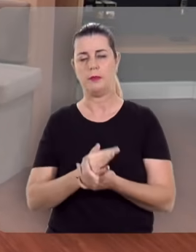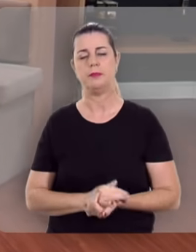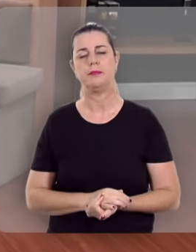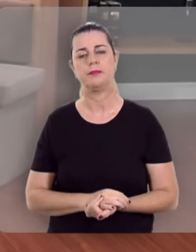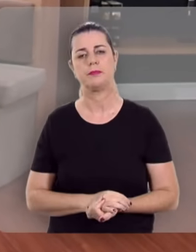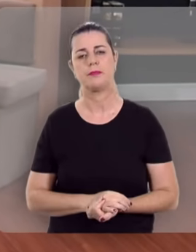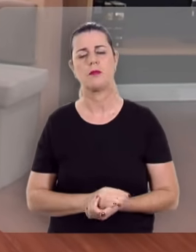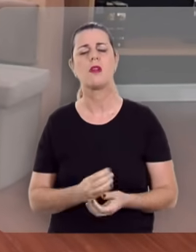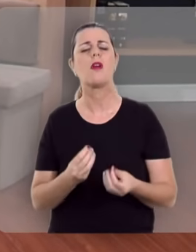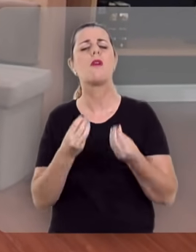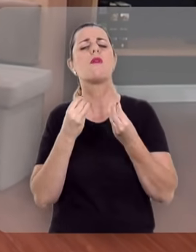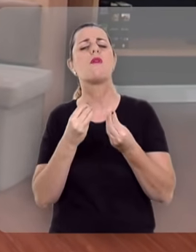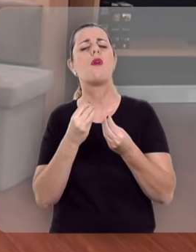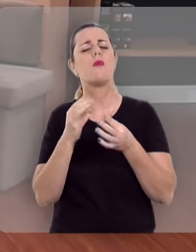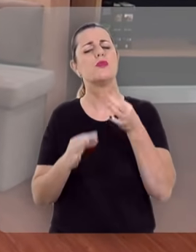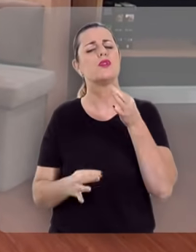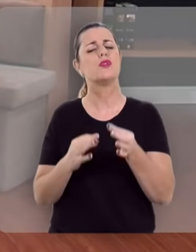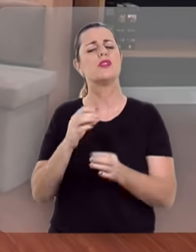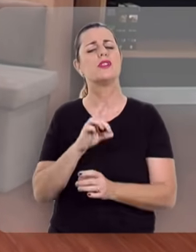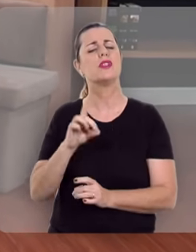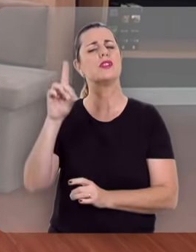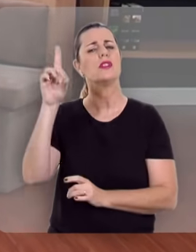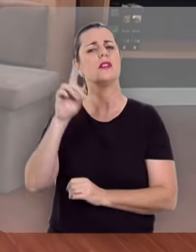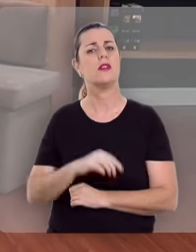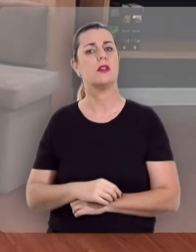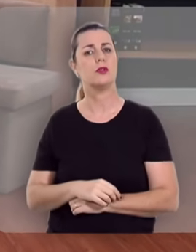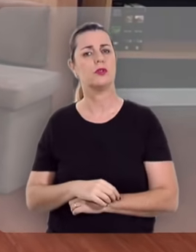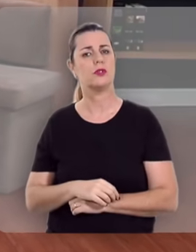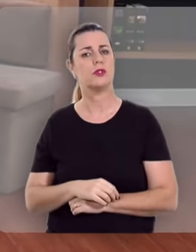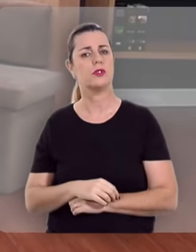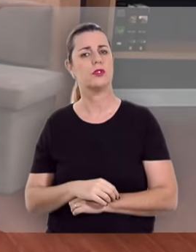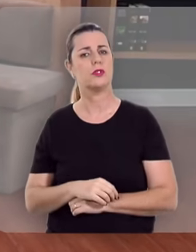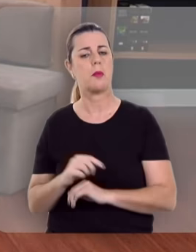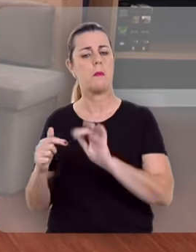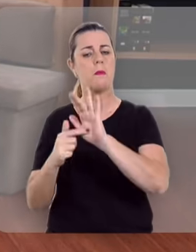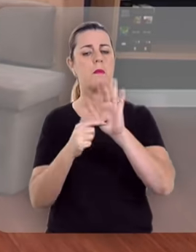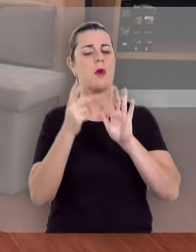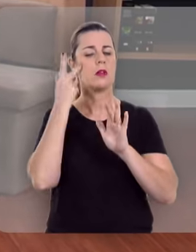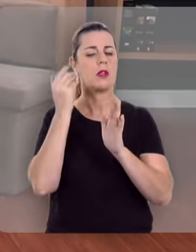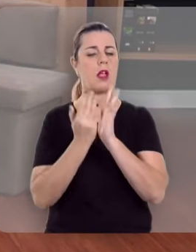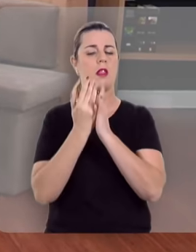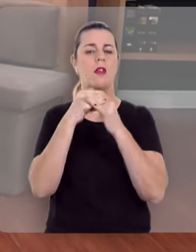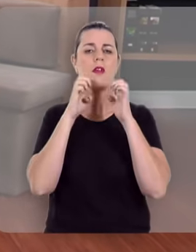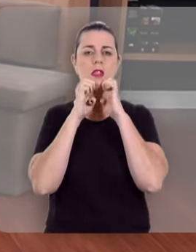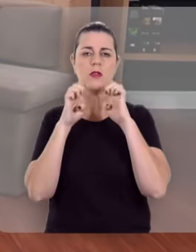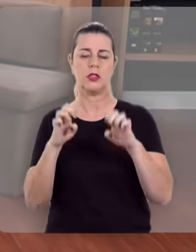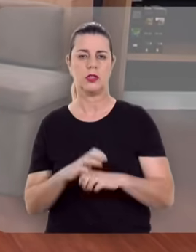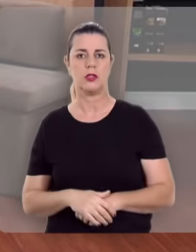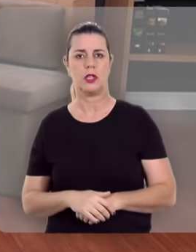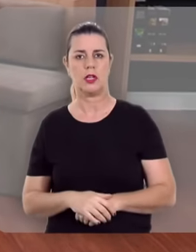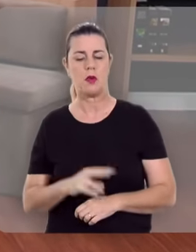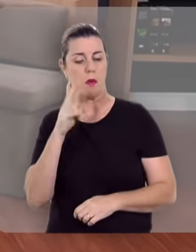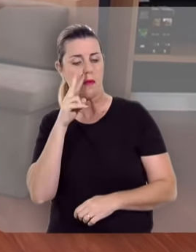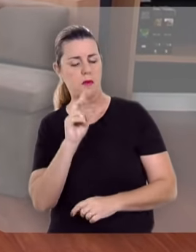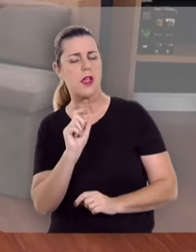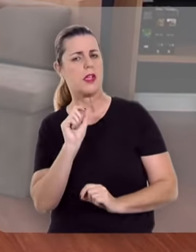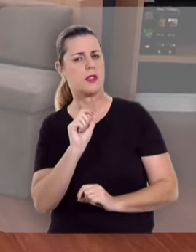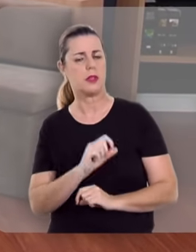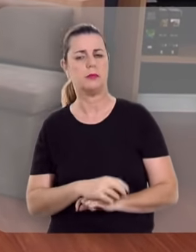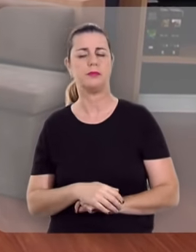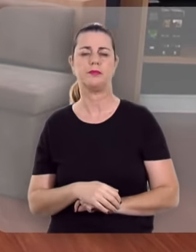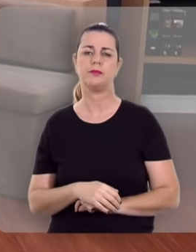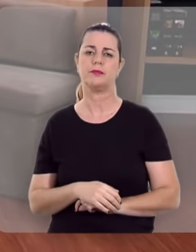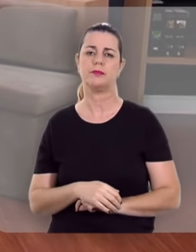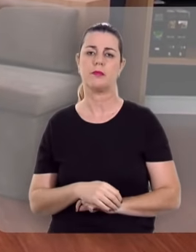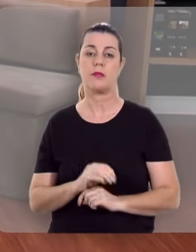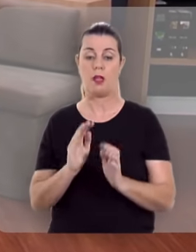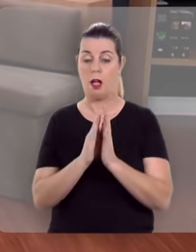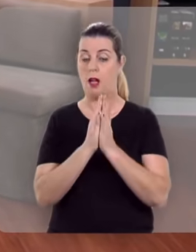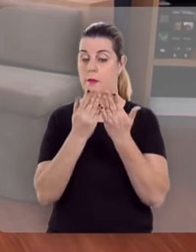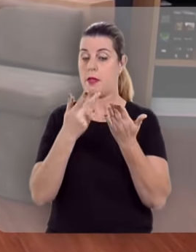e Como assim a justiça de Deus se revela no evangelho veja bem a Bíblia diz que o